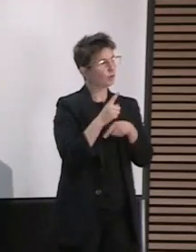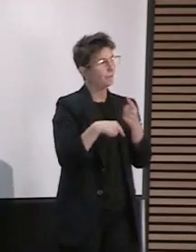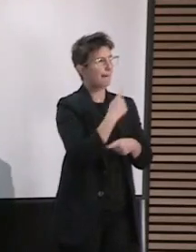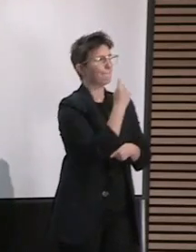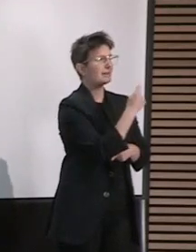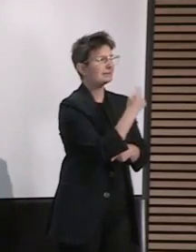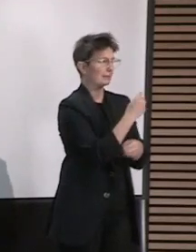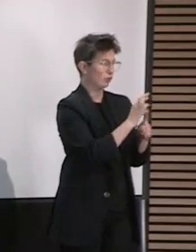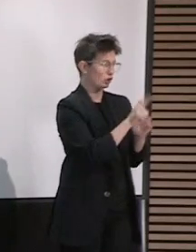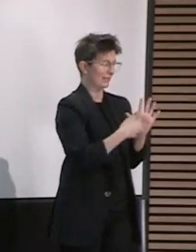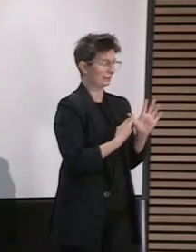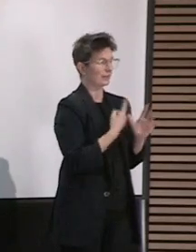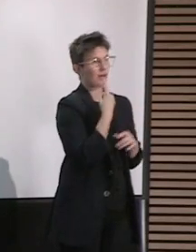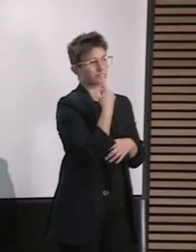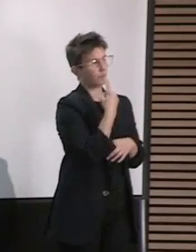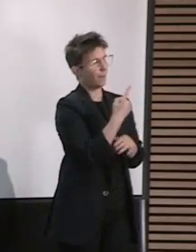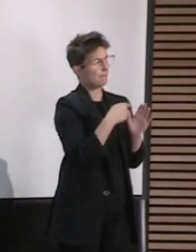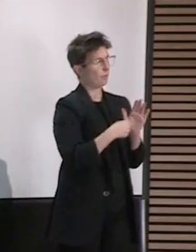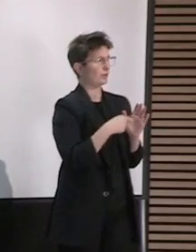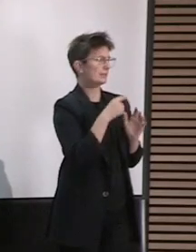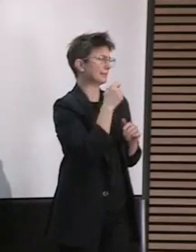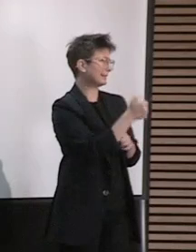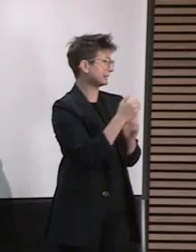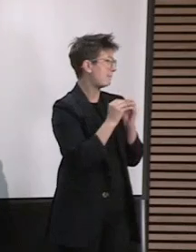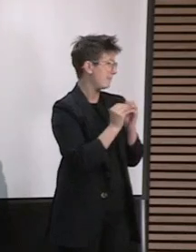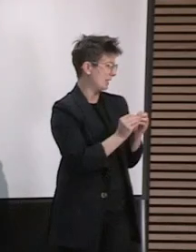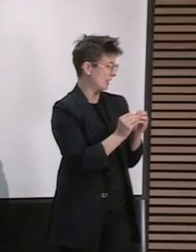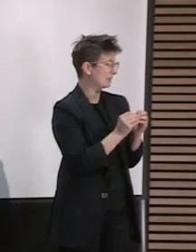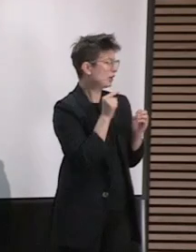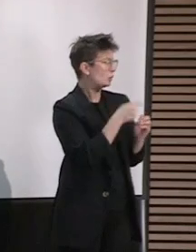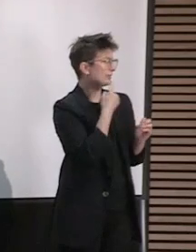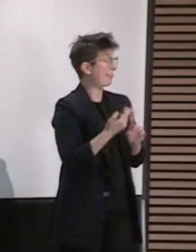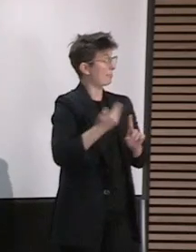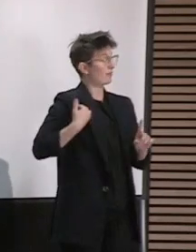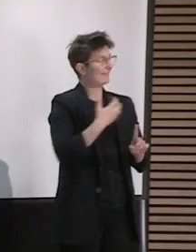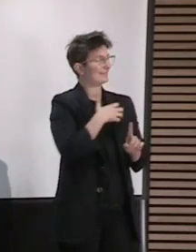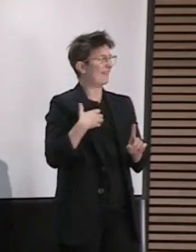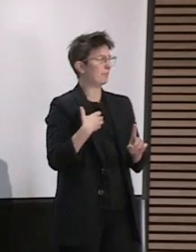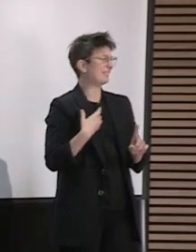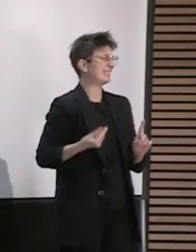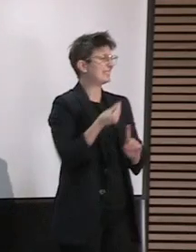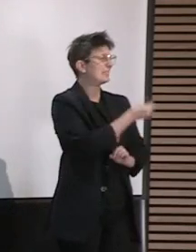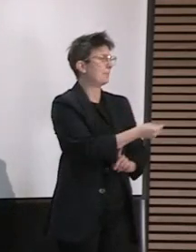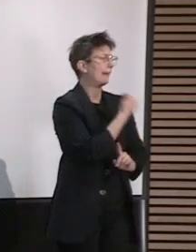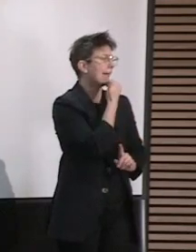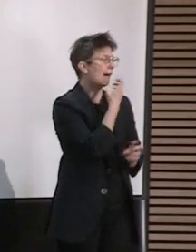whakaaetia e te tini. Ka tirohia e koe kia